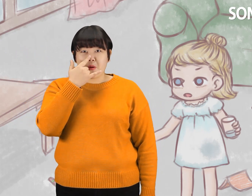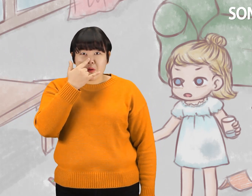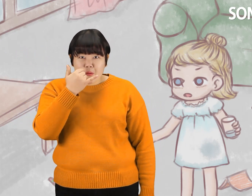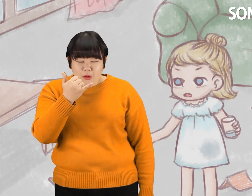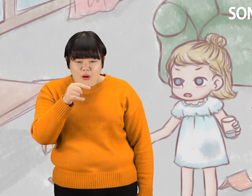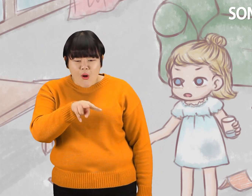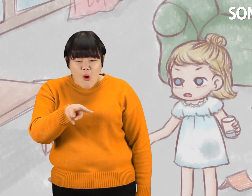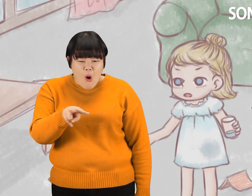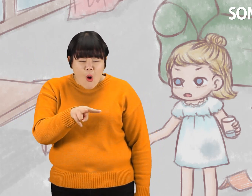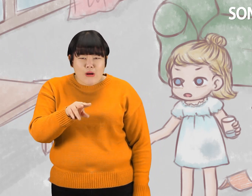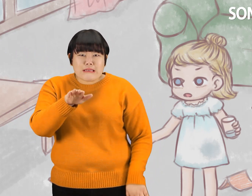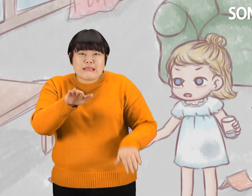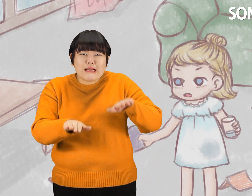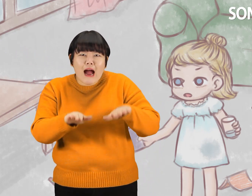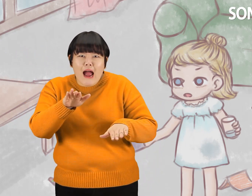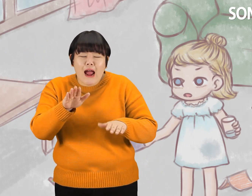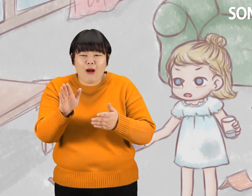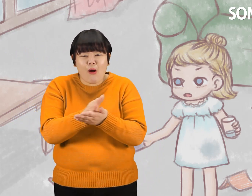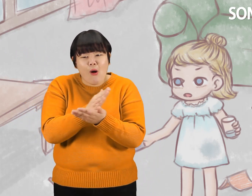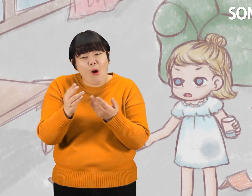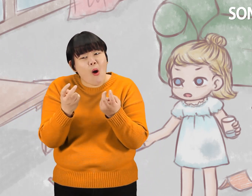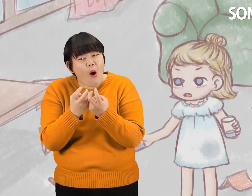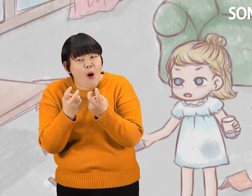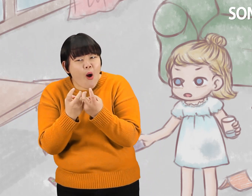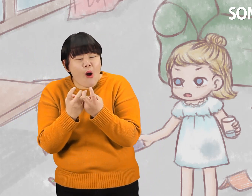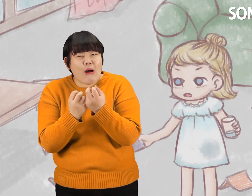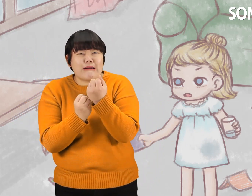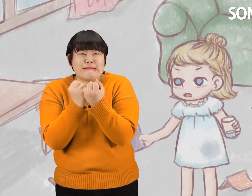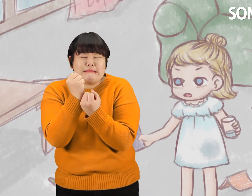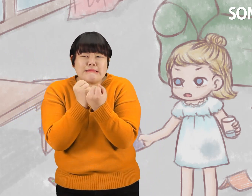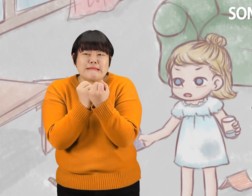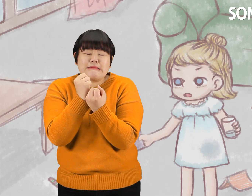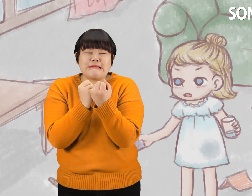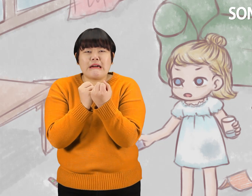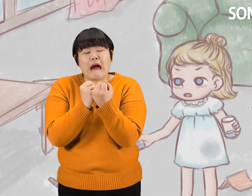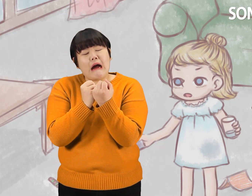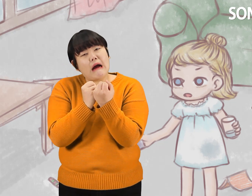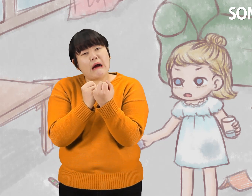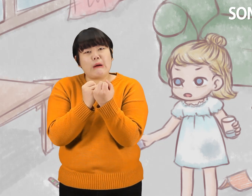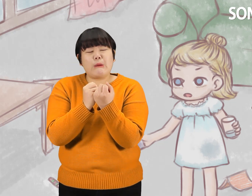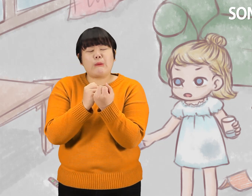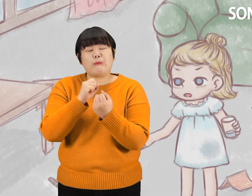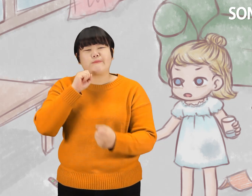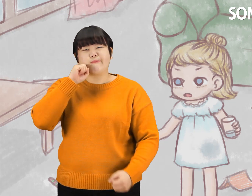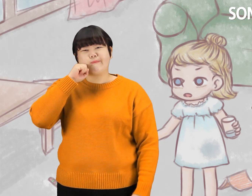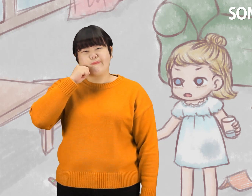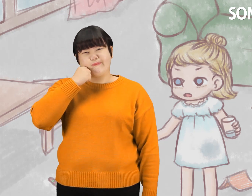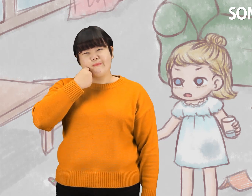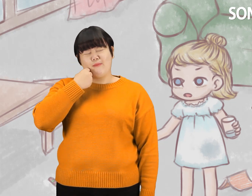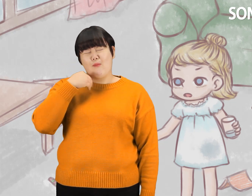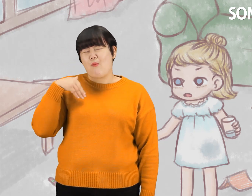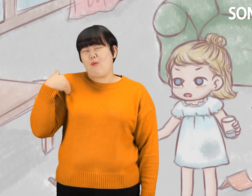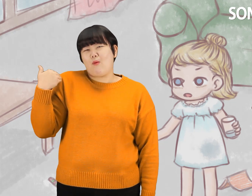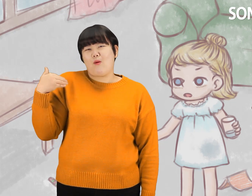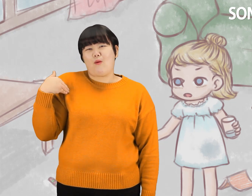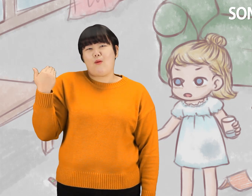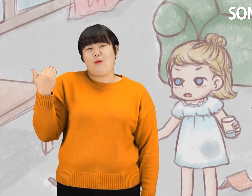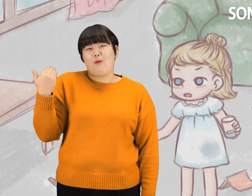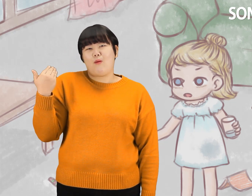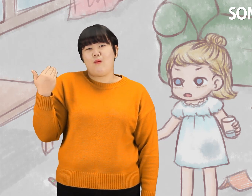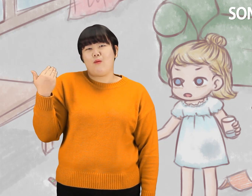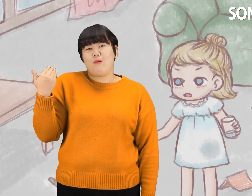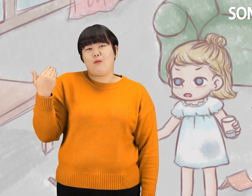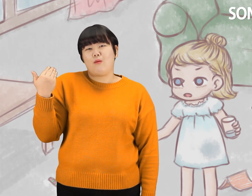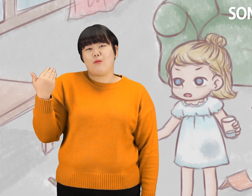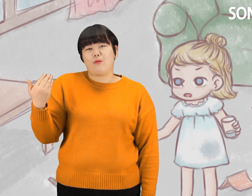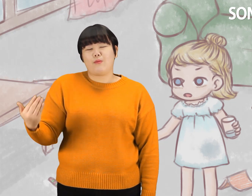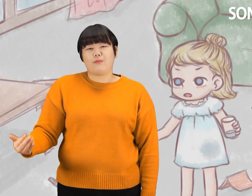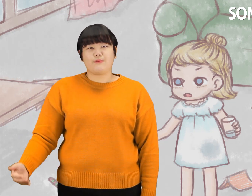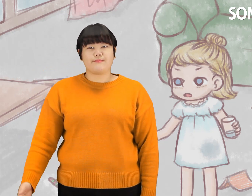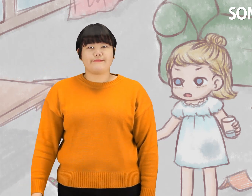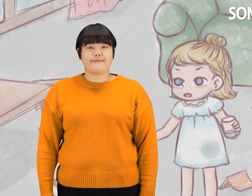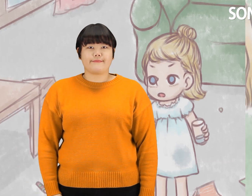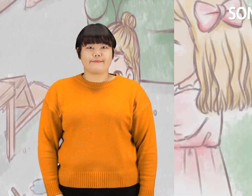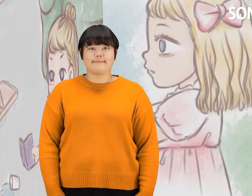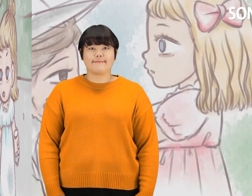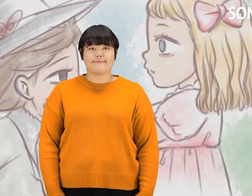父と母は、どのように説明するか知らなかった。